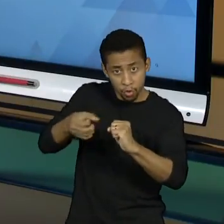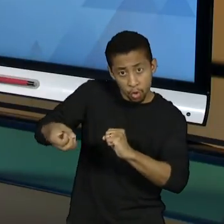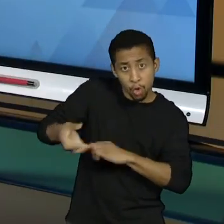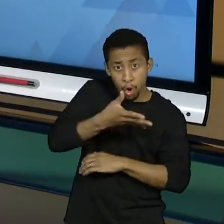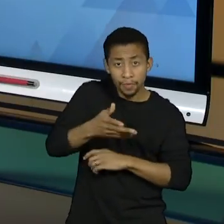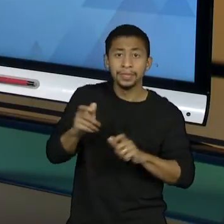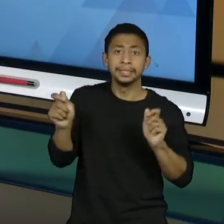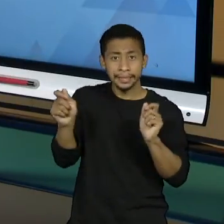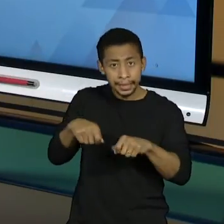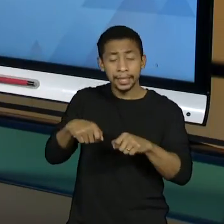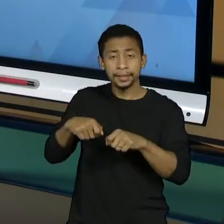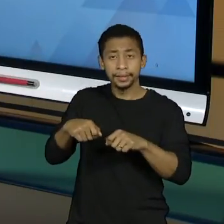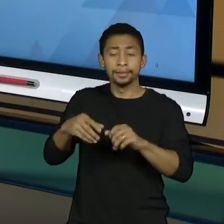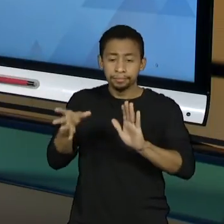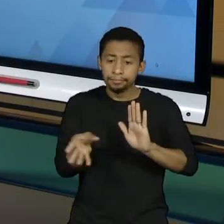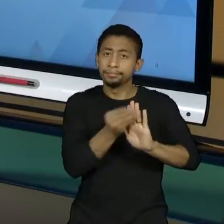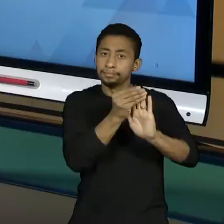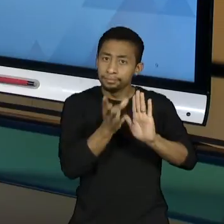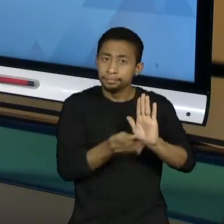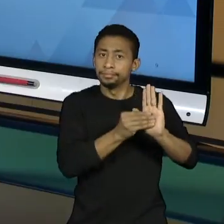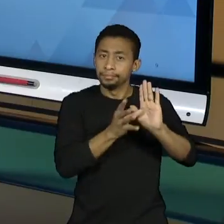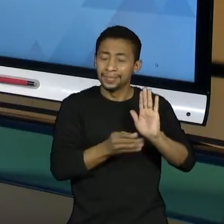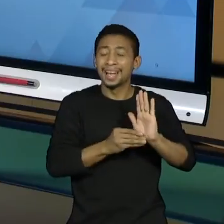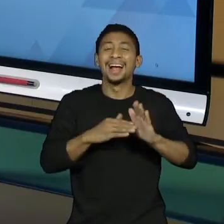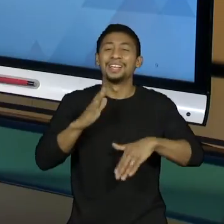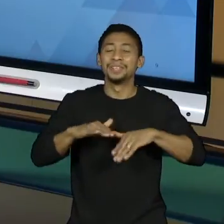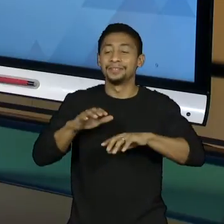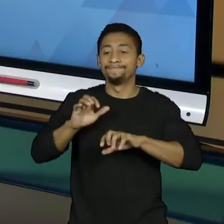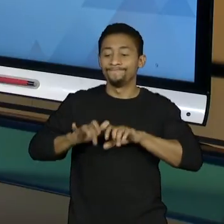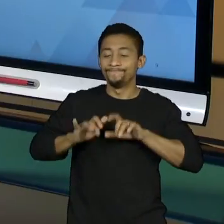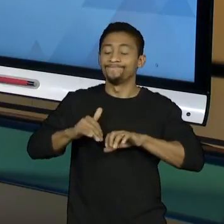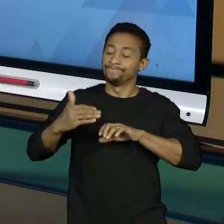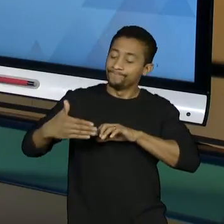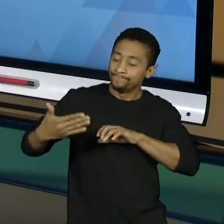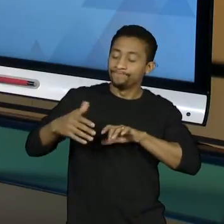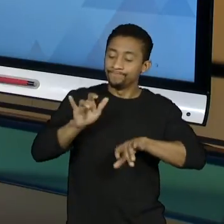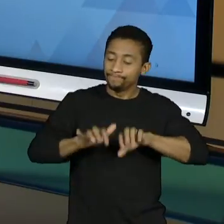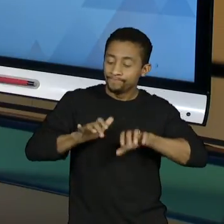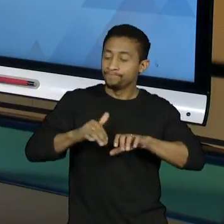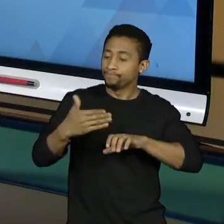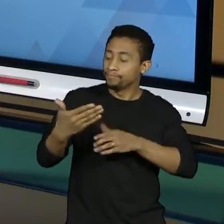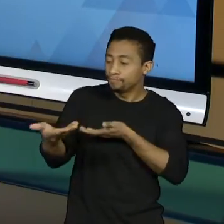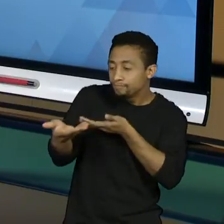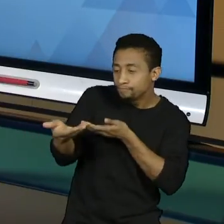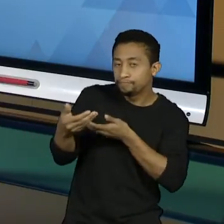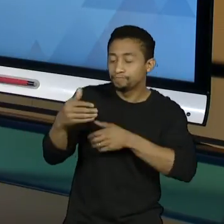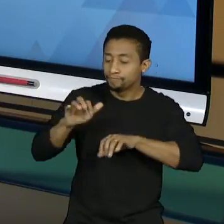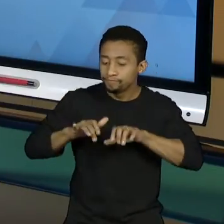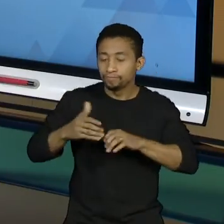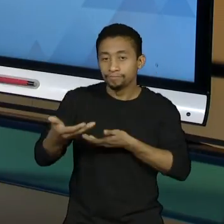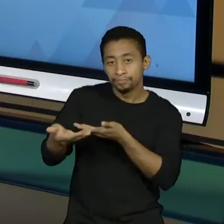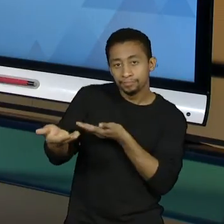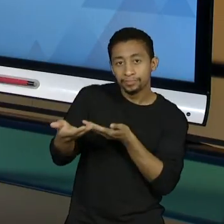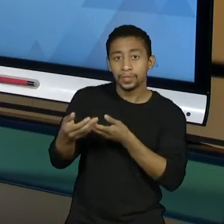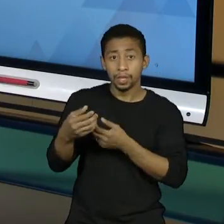DESENVOLVEU O PROJETO, PODE TER SURGIDO NOVOS REQUISITOS, NOVAS NECESSIDADES DA INSTITUIÇÃO PARCEIRA... MUITAS VEZES, SE FOR UMA INSTITUIÇÃO